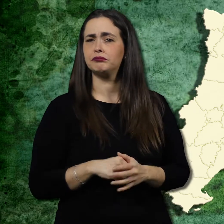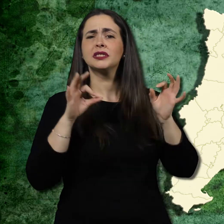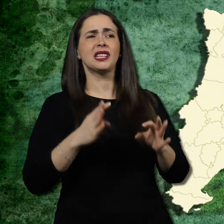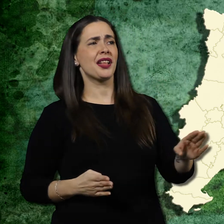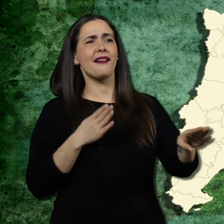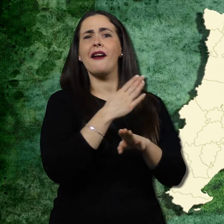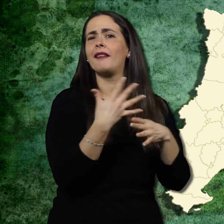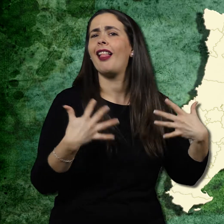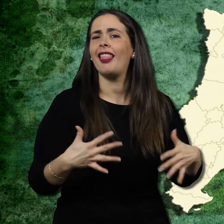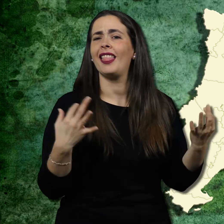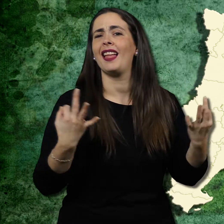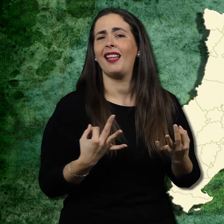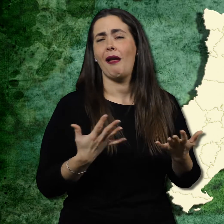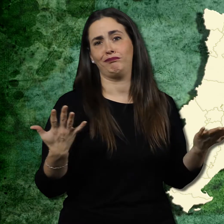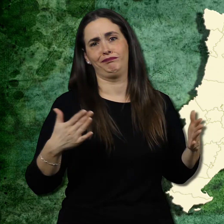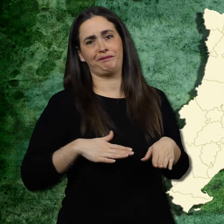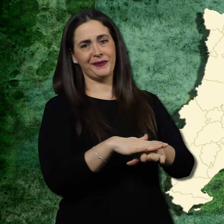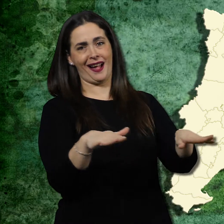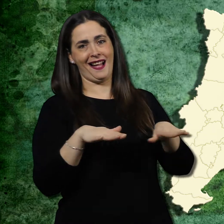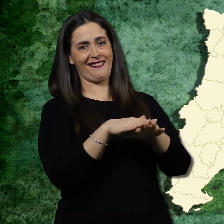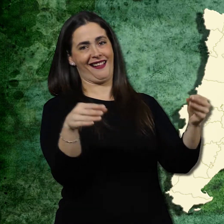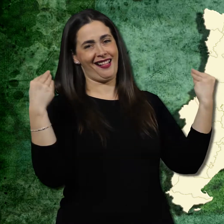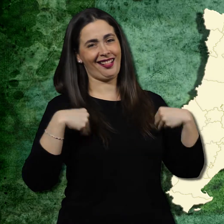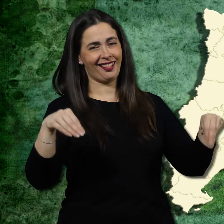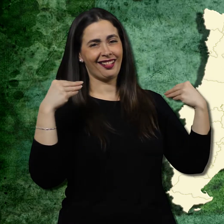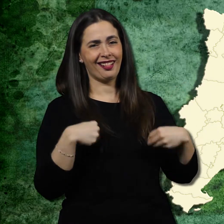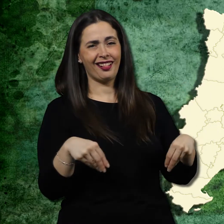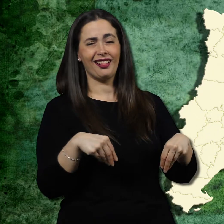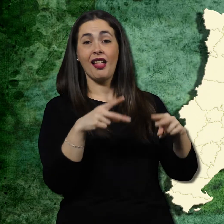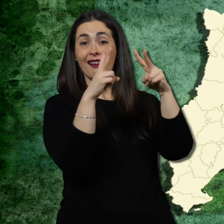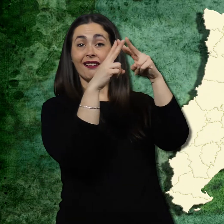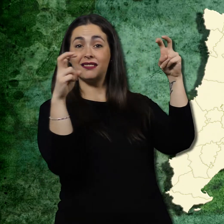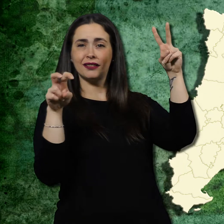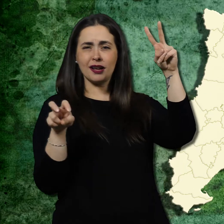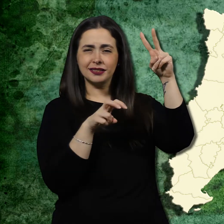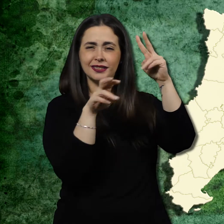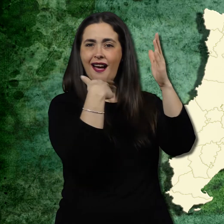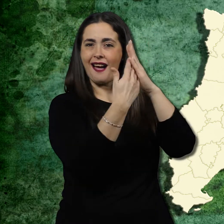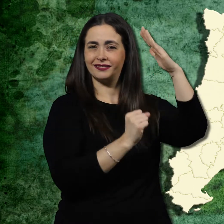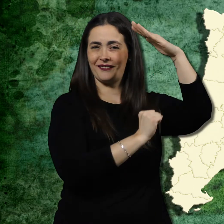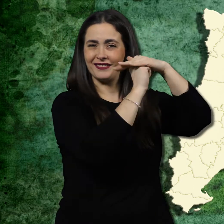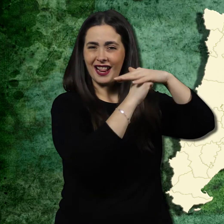Imprescindibles: Gaudir de la platja. Pujar al cim del castell.